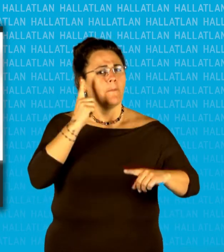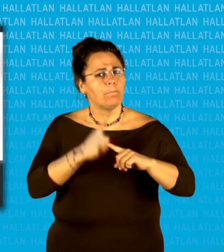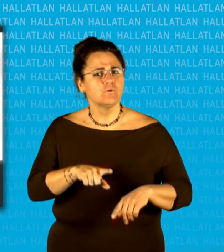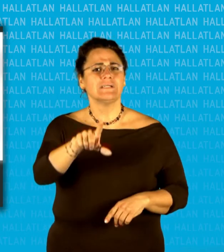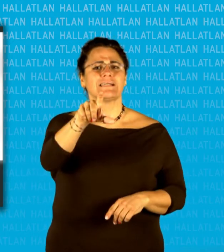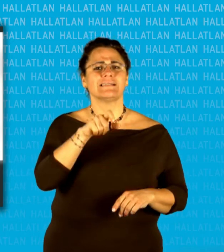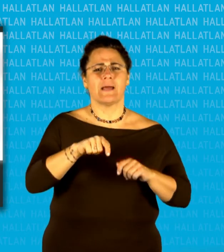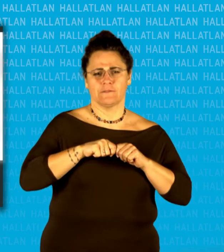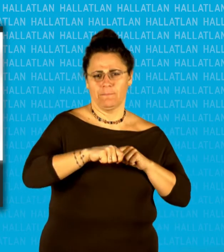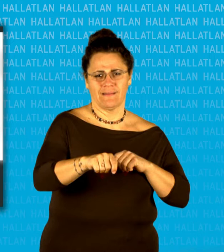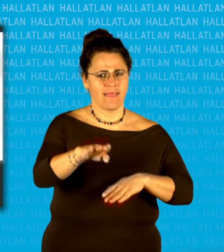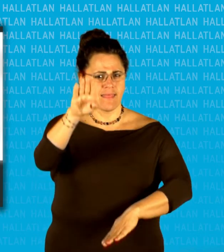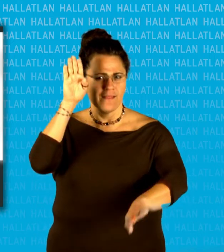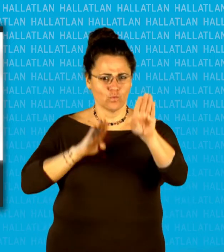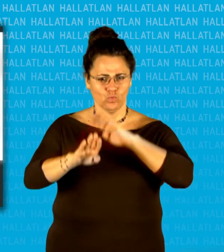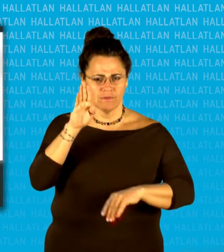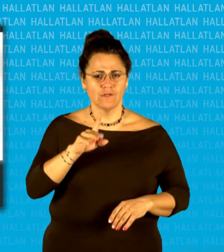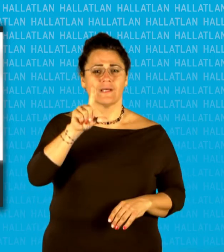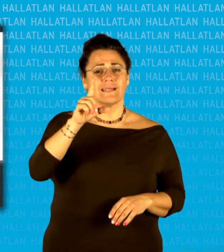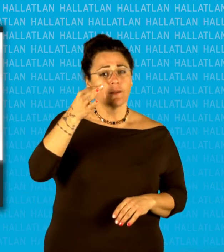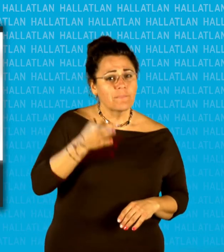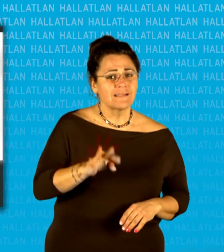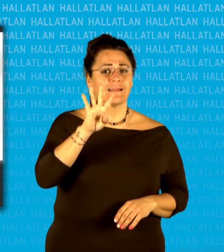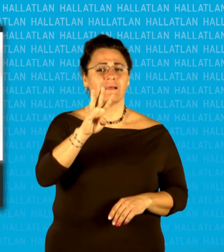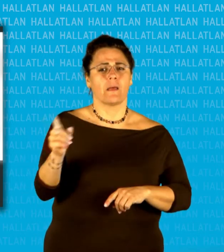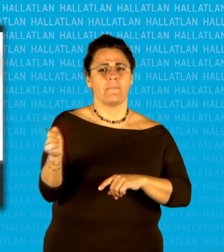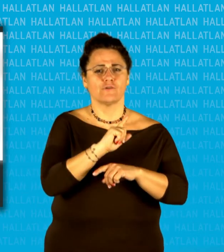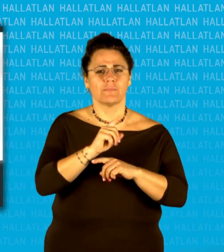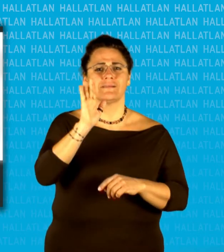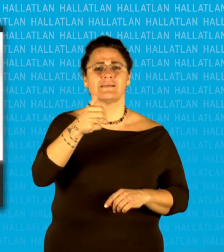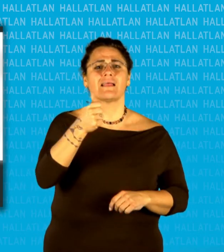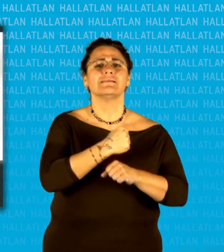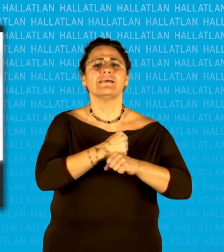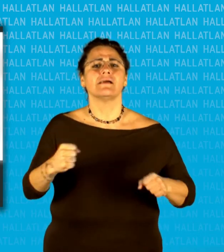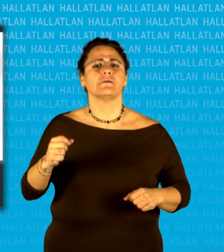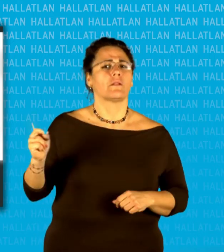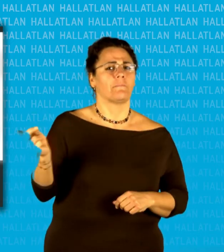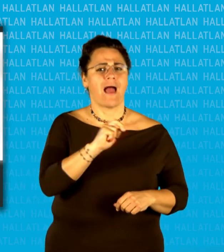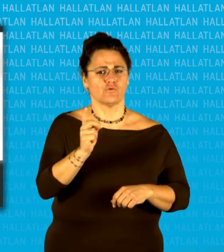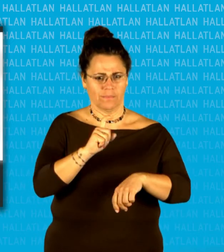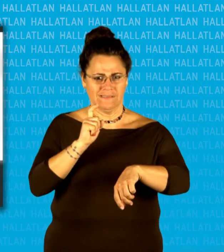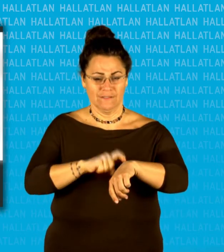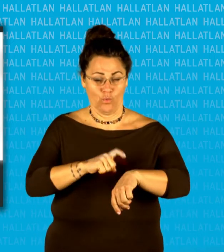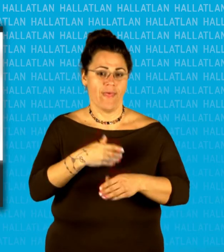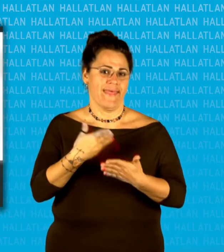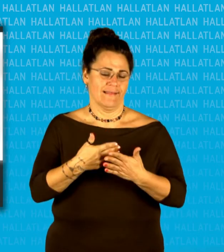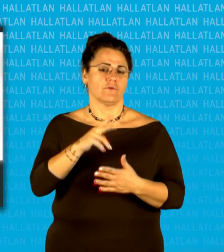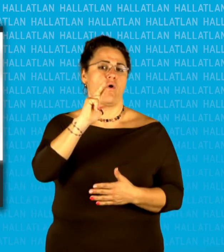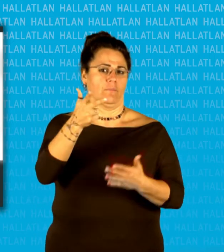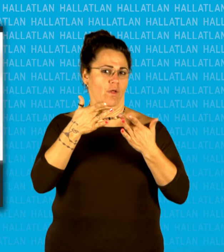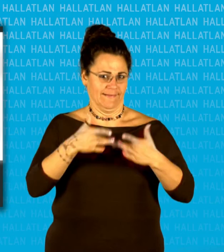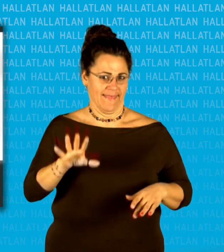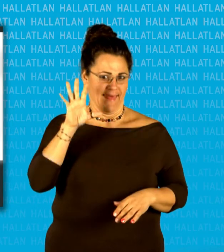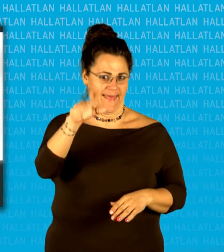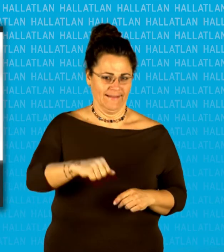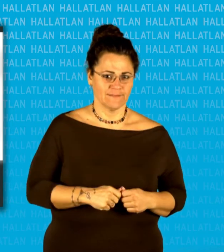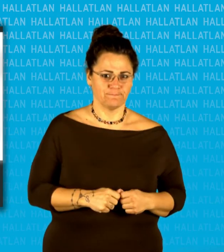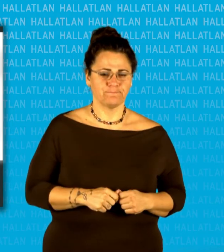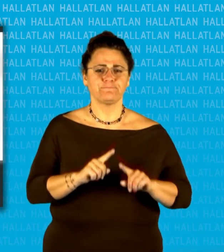valamint 200 méter háton 2:04.11-gyel harmadik lett.